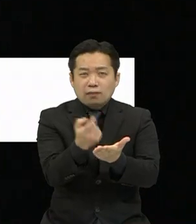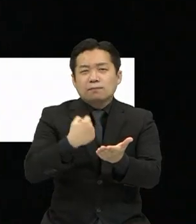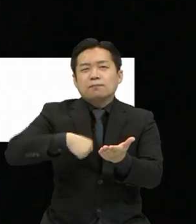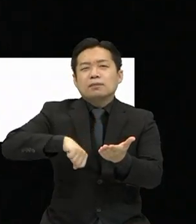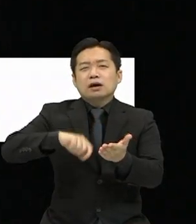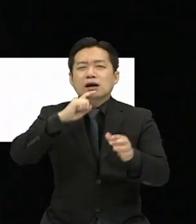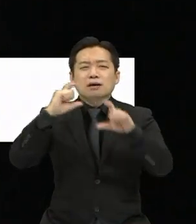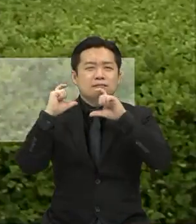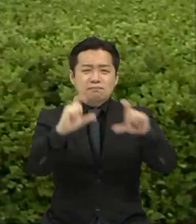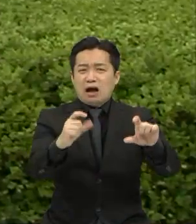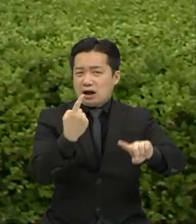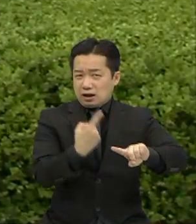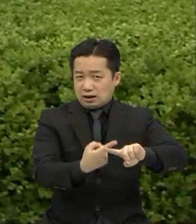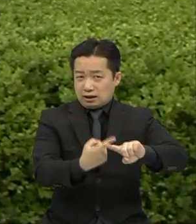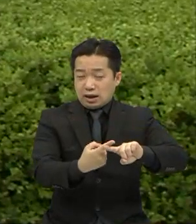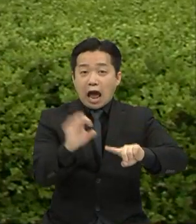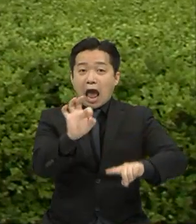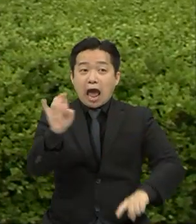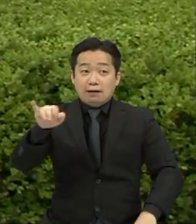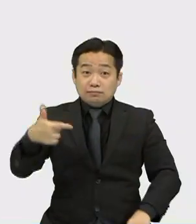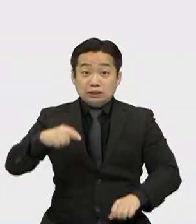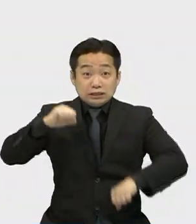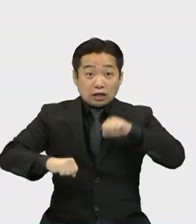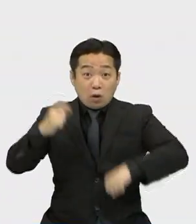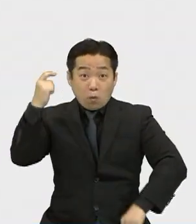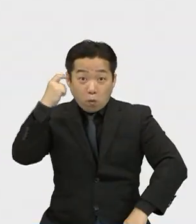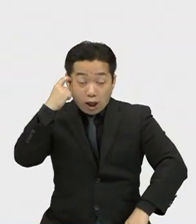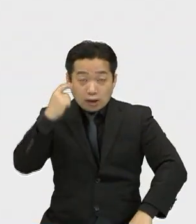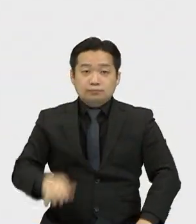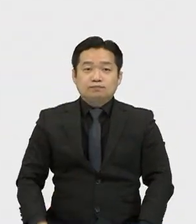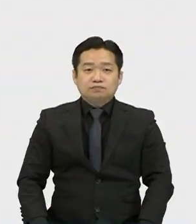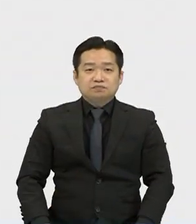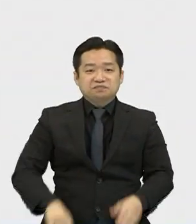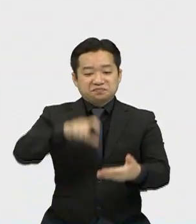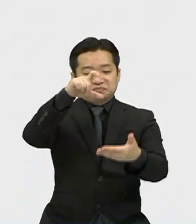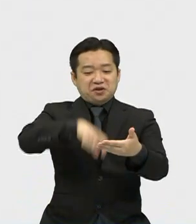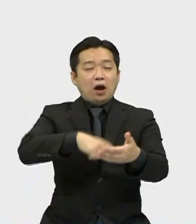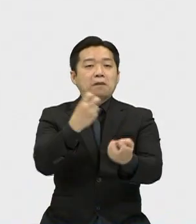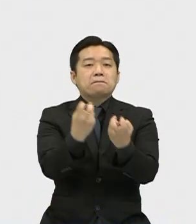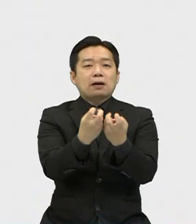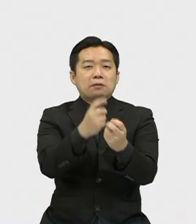(기자) 애플의 이런 태도는 특정 결제 방식의 강제나 거래상 지위의 부당 이용